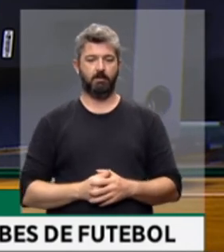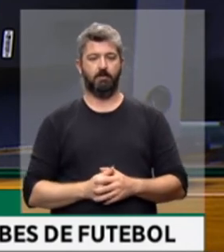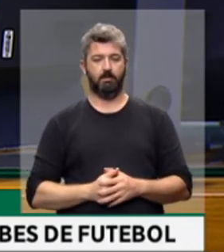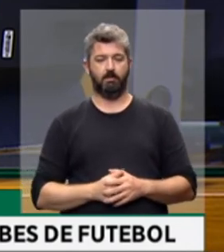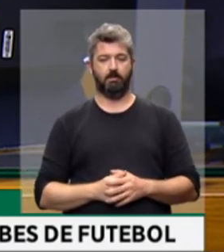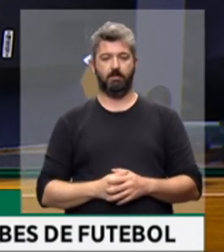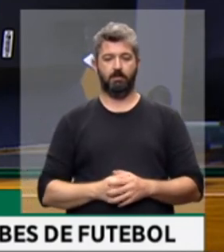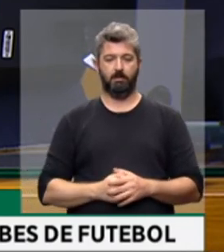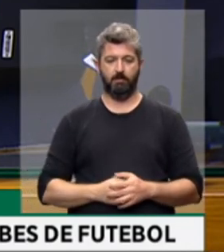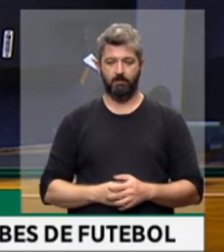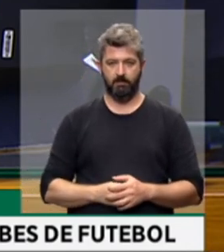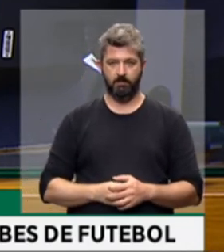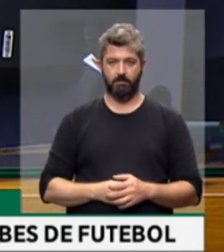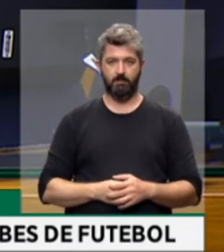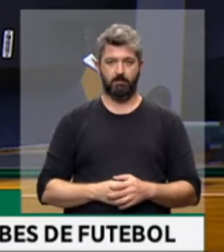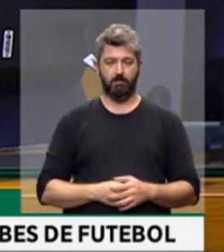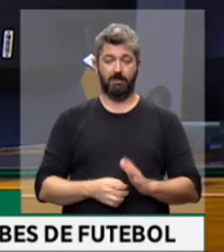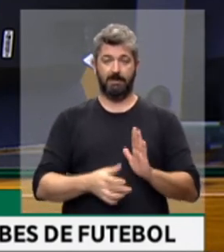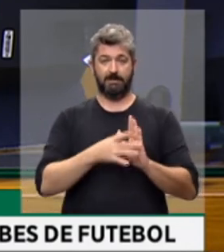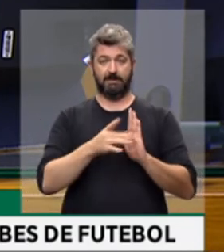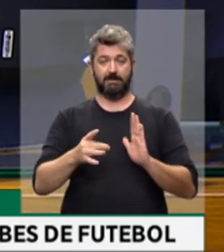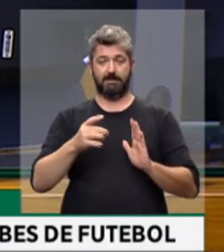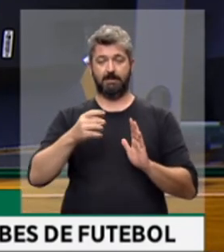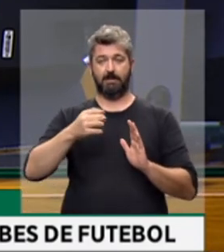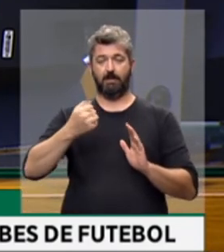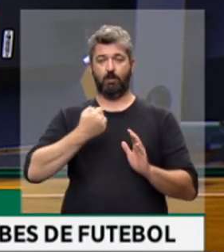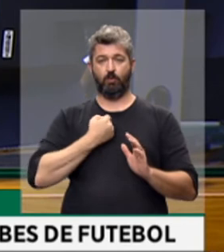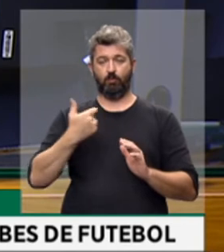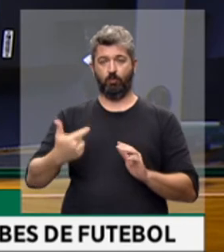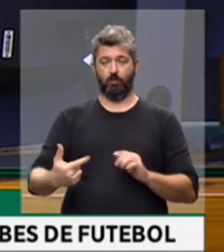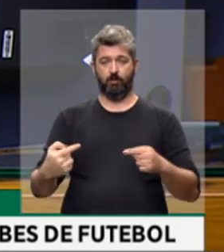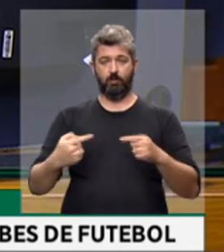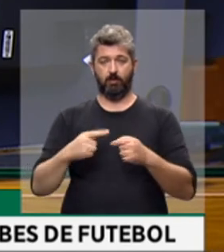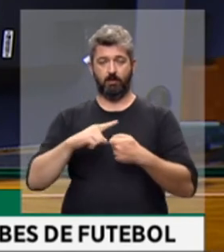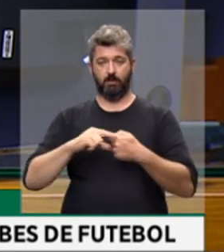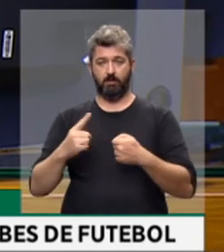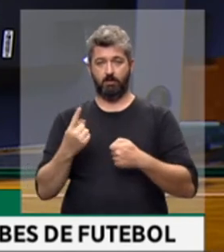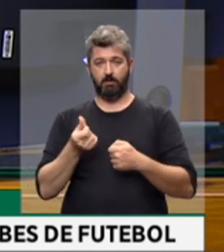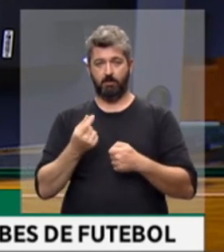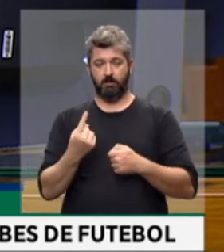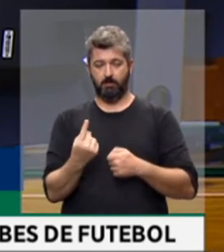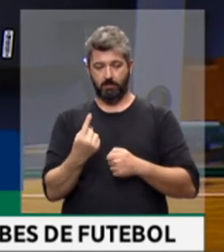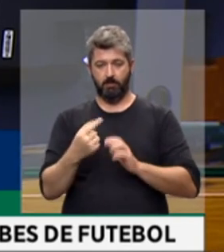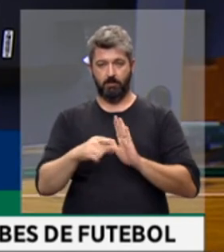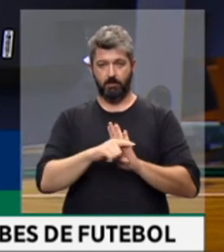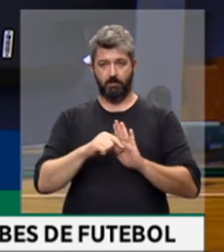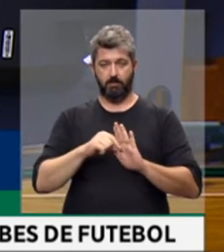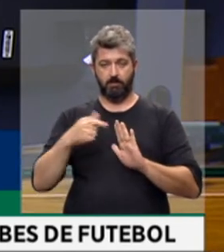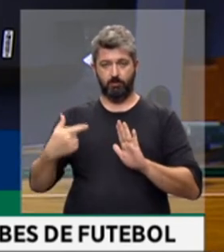MAIORIA. MINORIA. OPOSIÇÃO. -- [DEPUTADO]: PRESIDENTE GIL O SOLIDARIEDADE ORIENTA NÃO. [PRESIDENTE]: OBRIGADO, DEPUTADO AGOSTINHO.